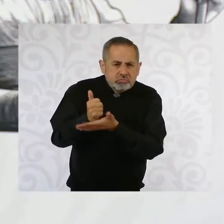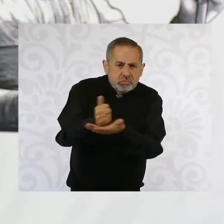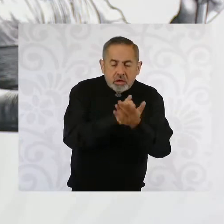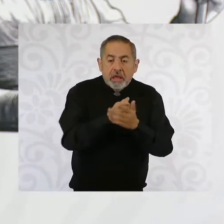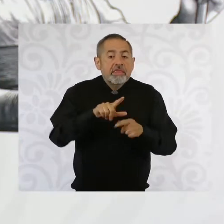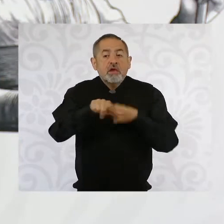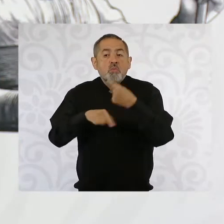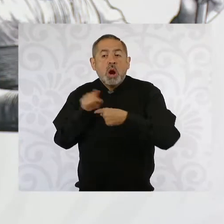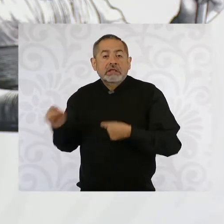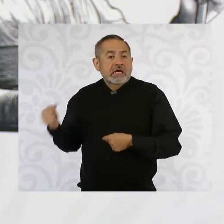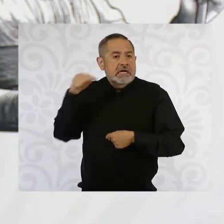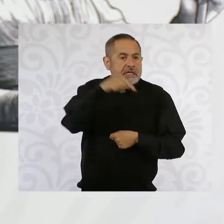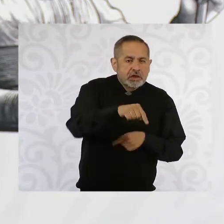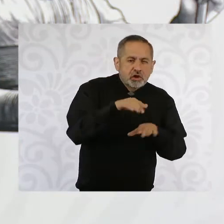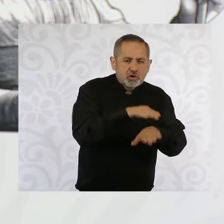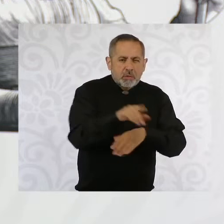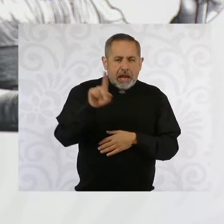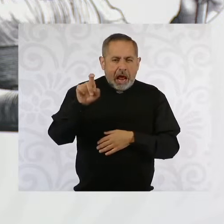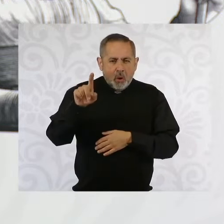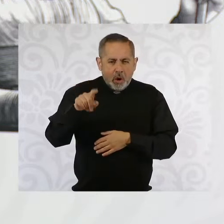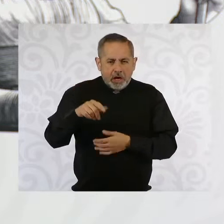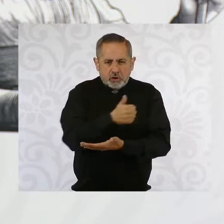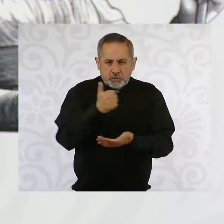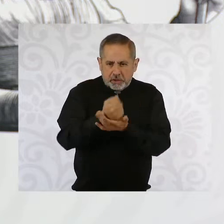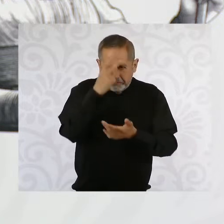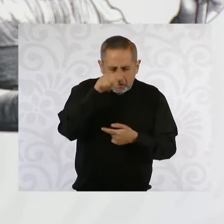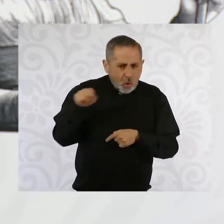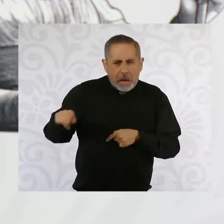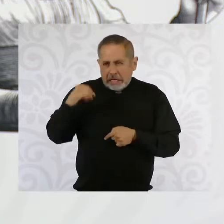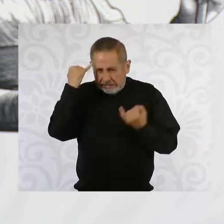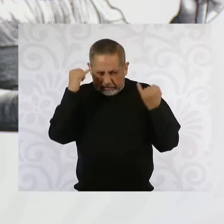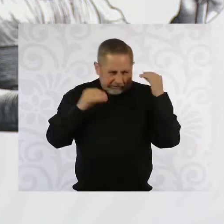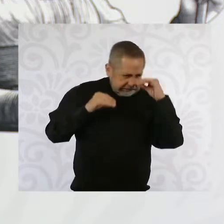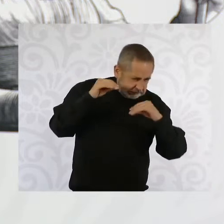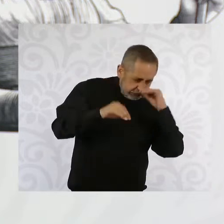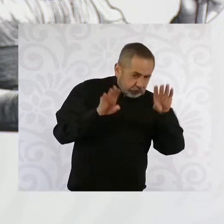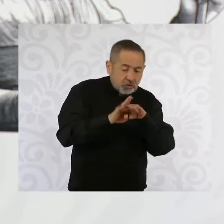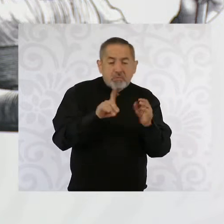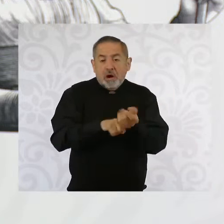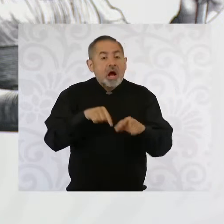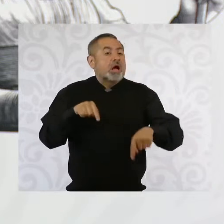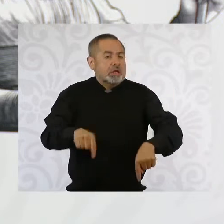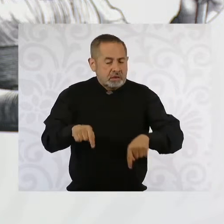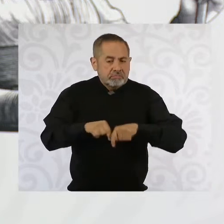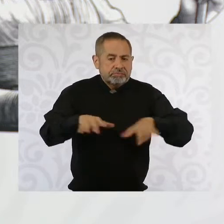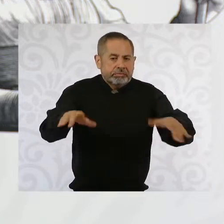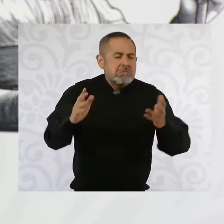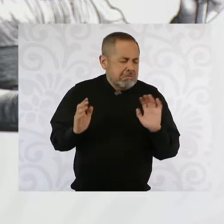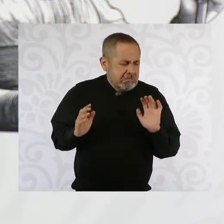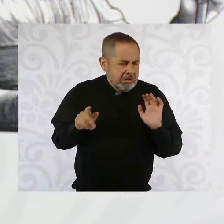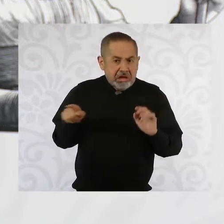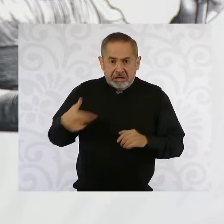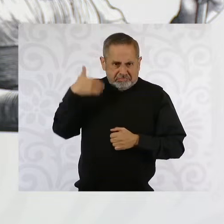de la Ciudad de México generó un sistema que permitió que aún cuando se redujo el agua del